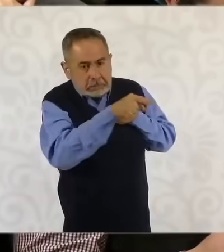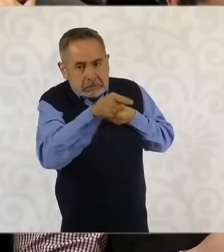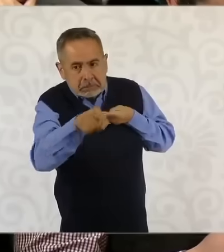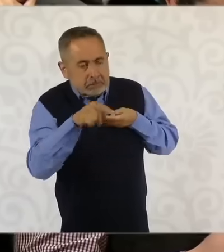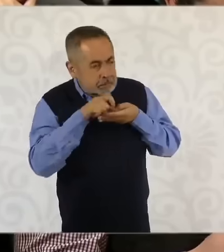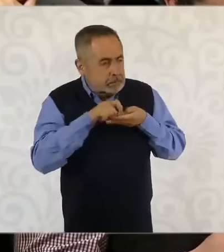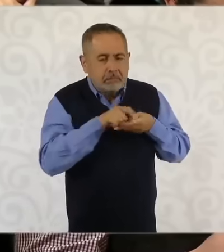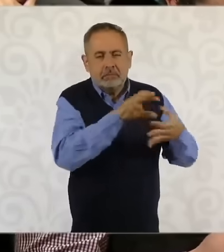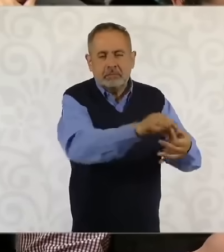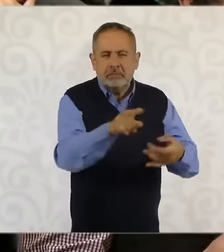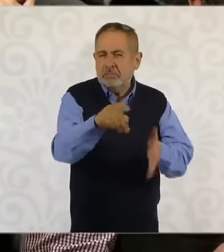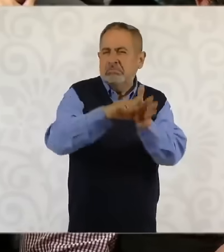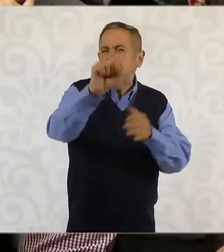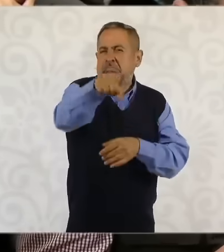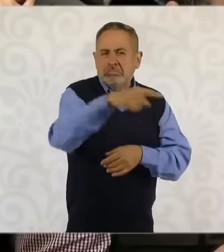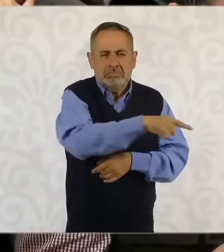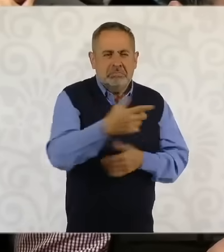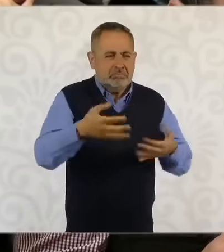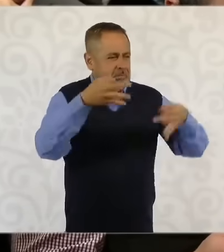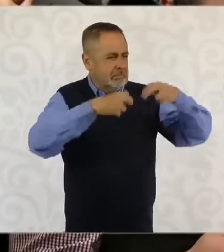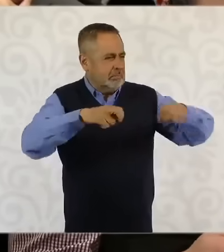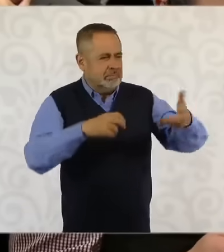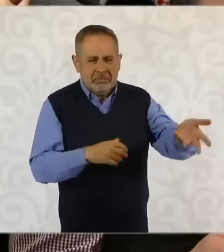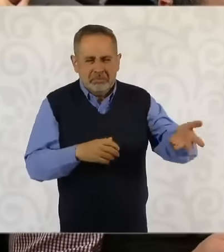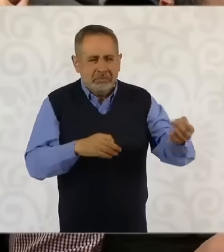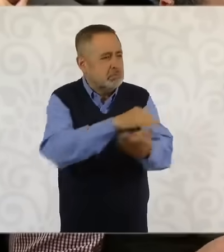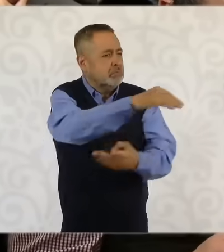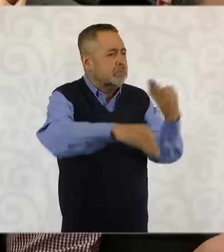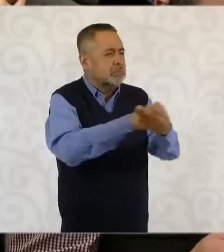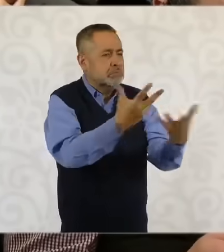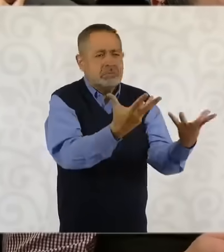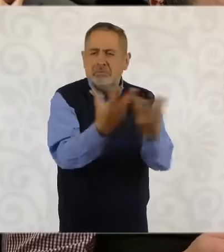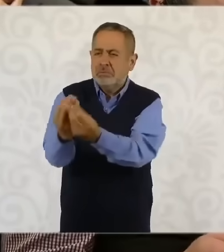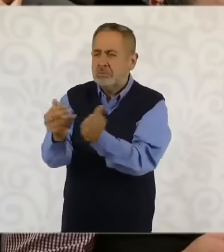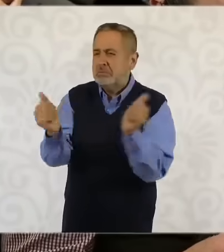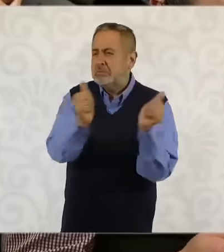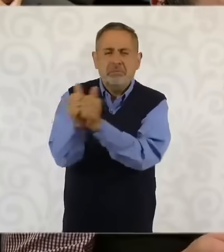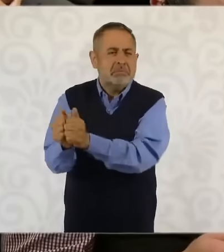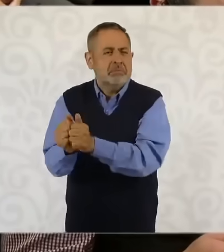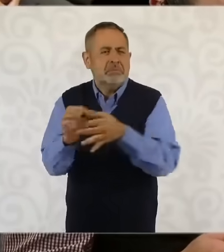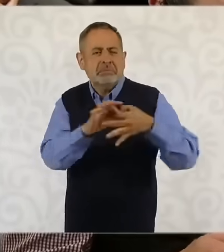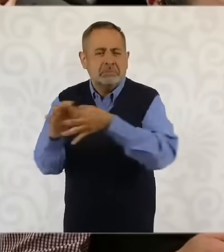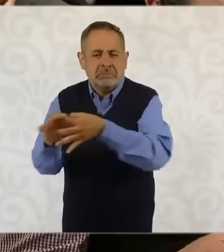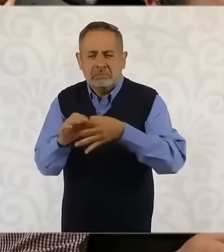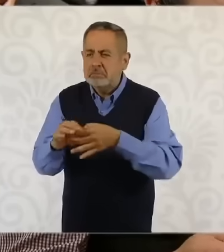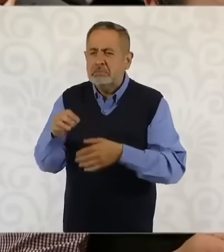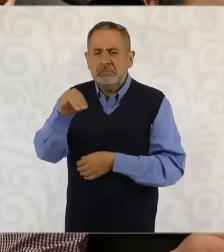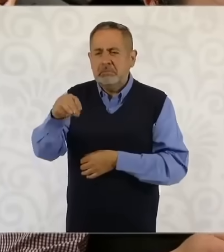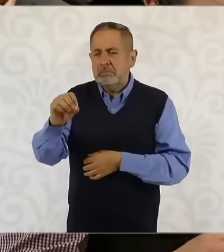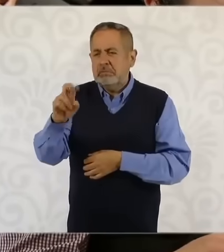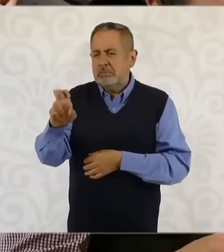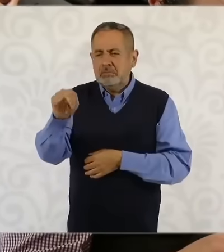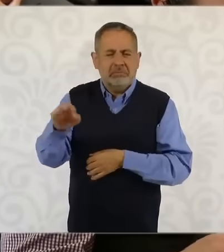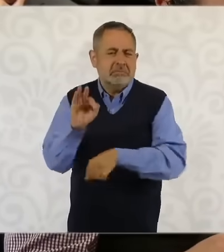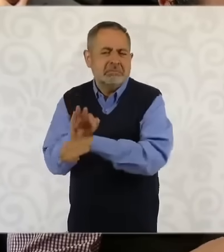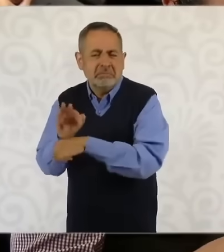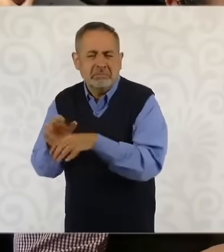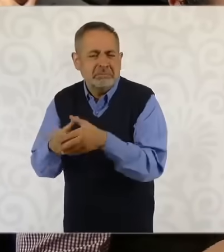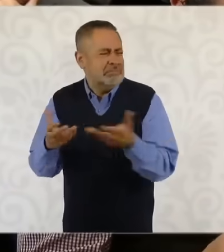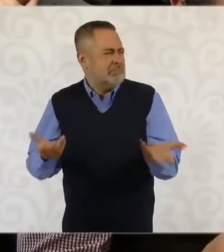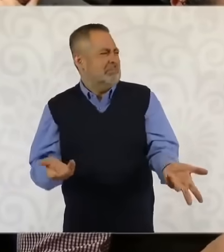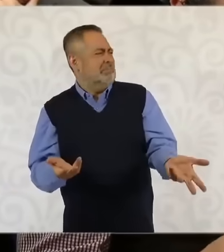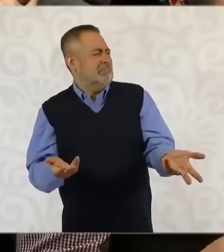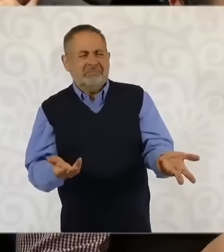más el ejemplo de la corte todos son afines al nuevo sistema a Morena anda por ahí en no sé si